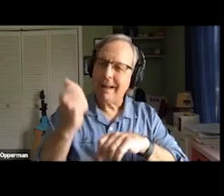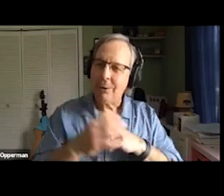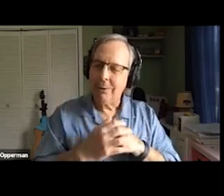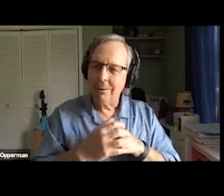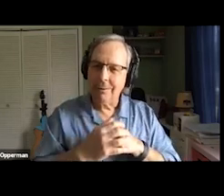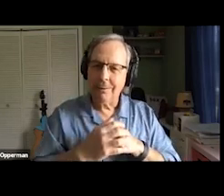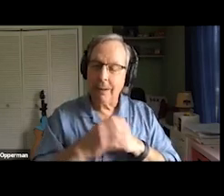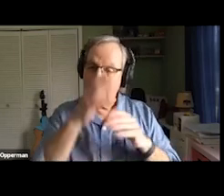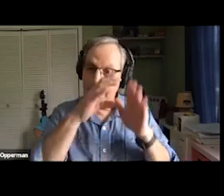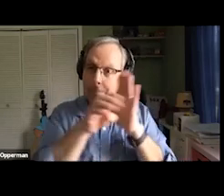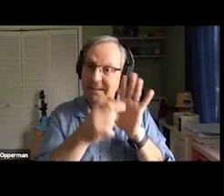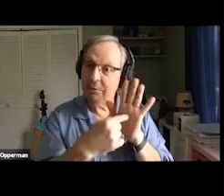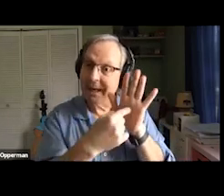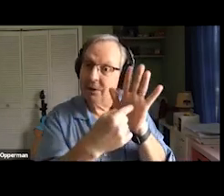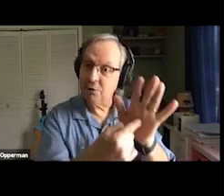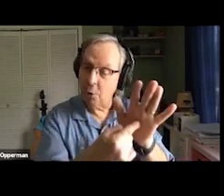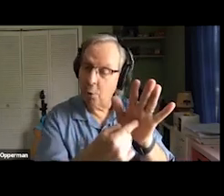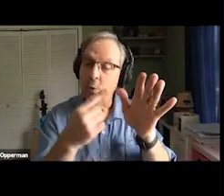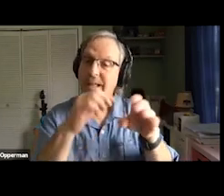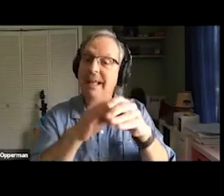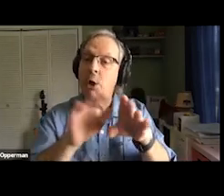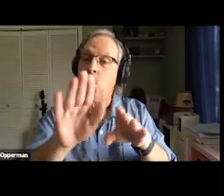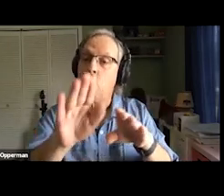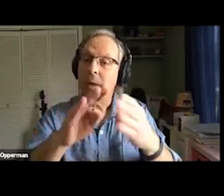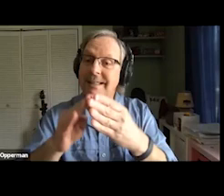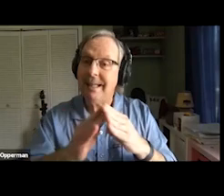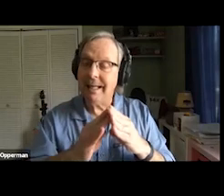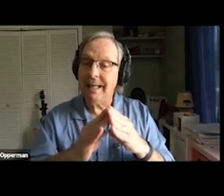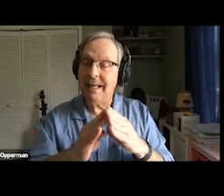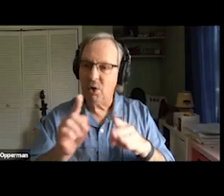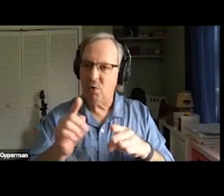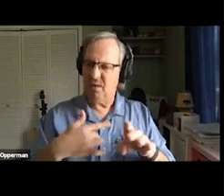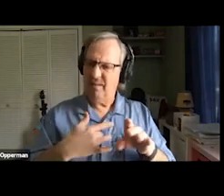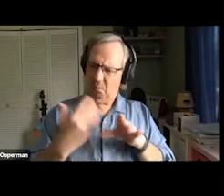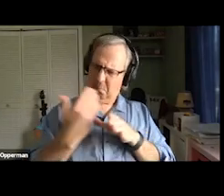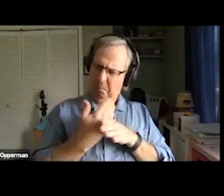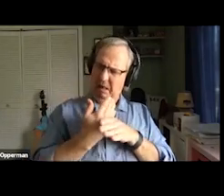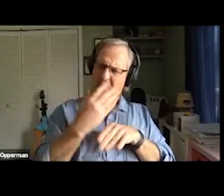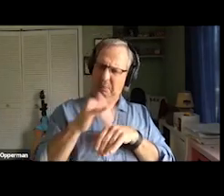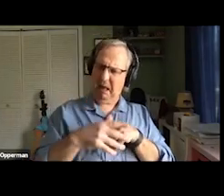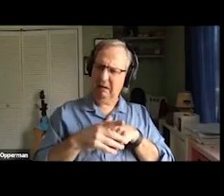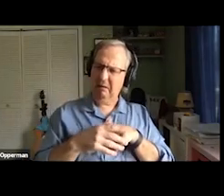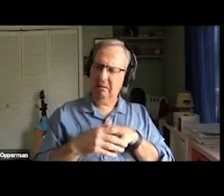Las imágenes que les he mostrado y lo que ven en sus propias ciudades, deberían perturbarlos, y sé que lo hacen cuando lo piensan.